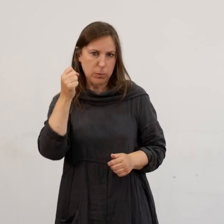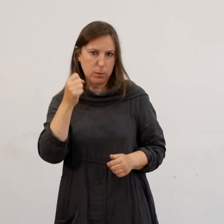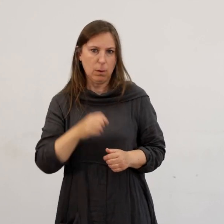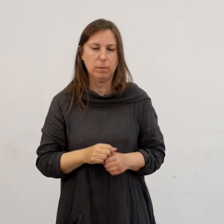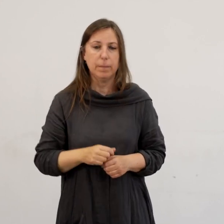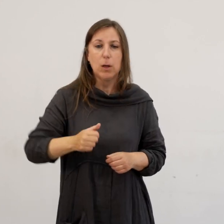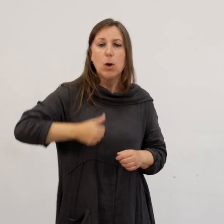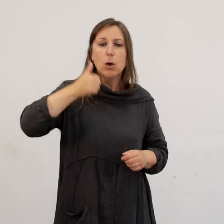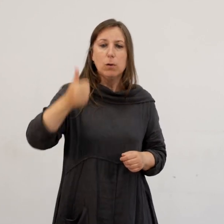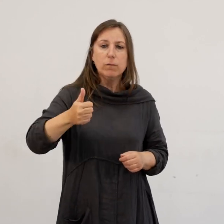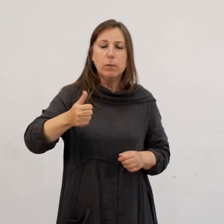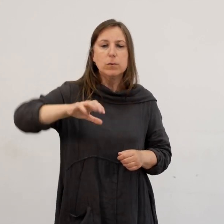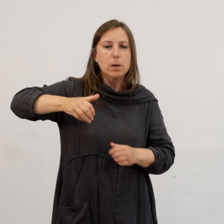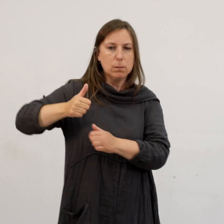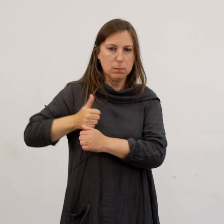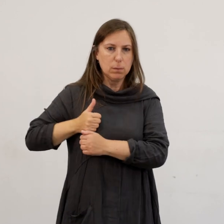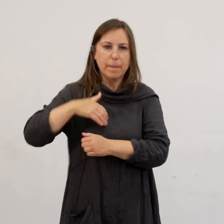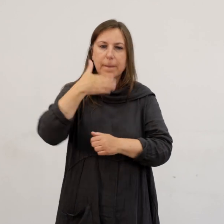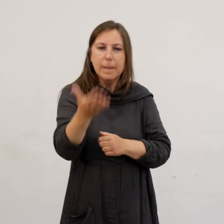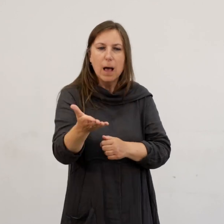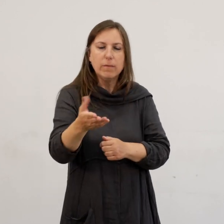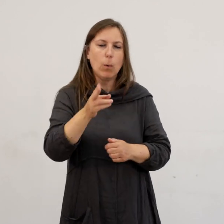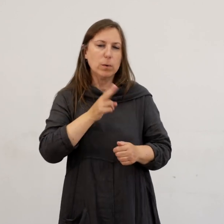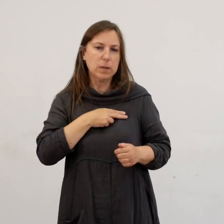m. in. w czasie święta pułkowego.